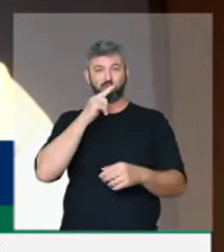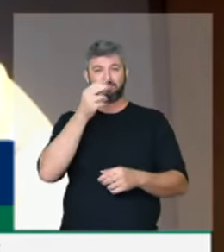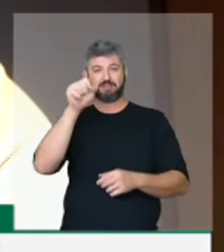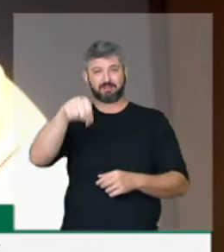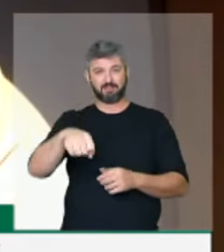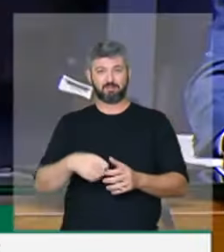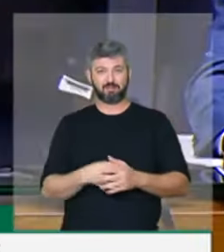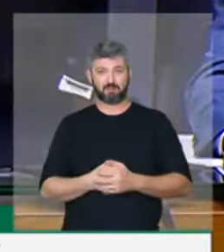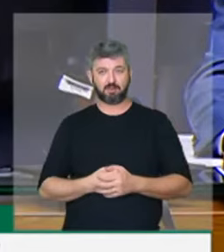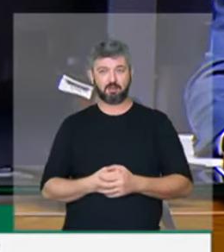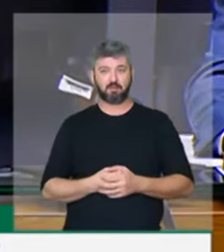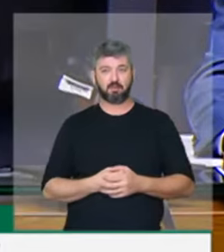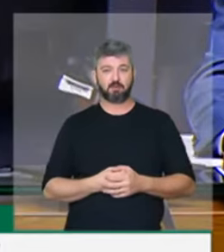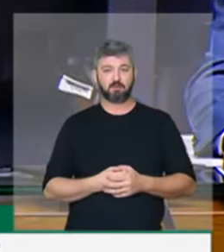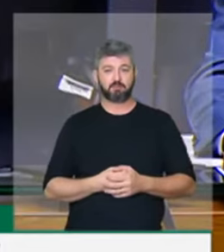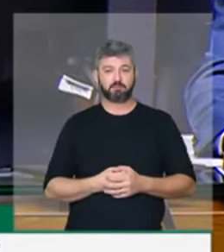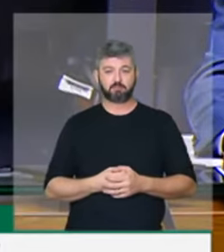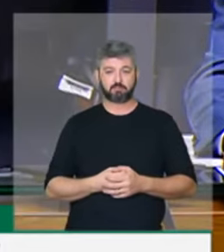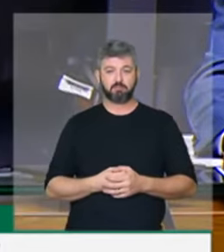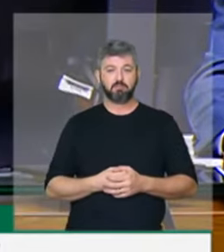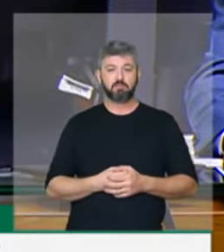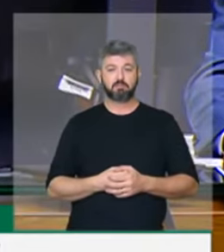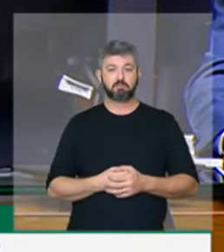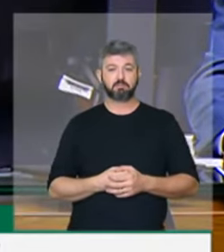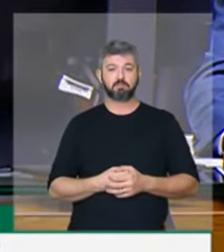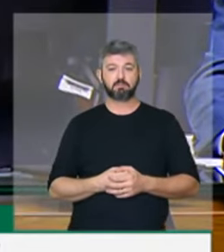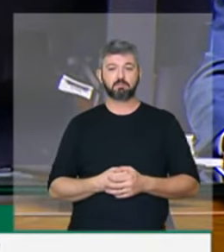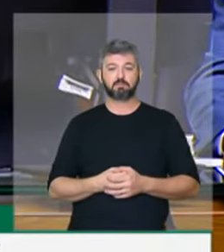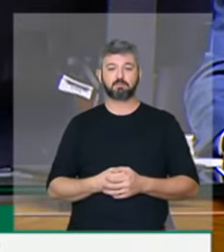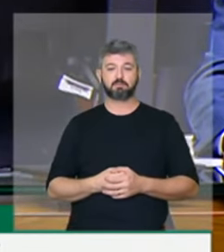SIM É URGÊNCIA. -- [PRESIDENTE]: COMO ORIENTA A REDE?